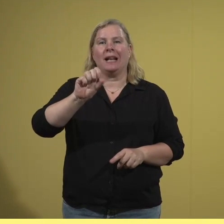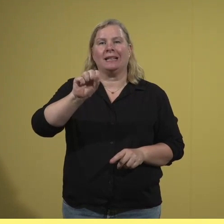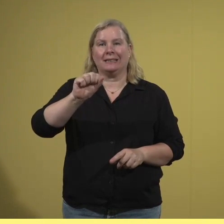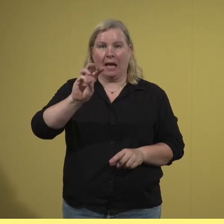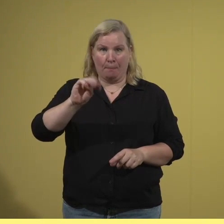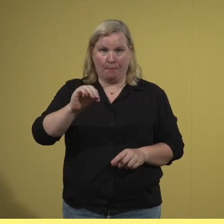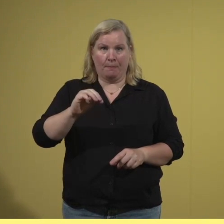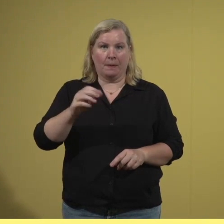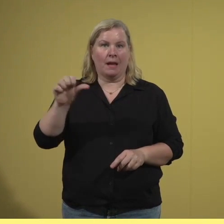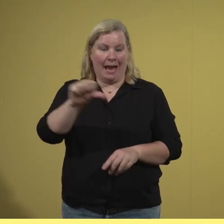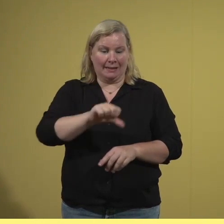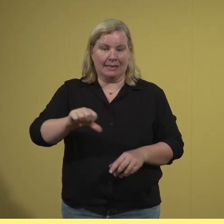Auch da wieder nach Belieben.